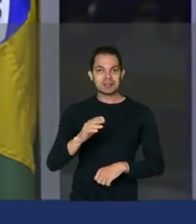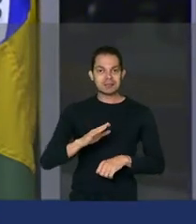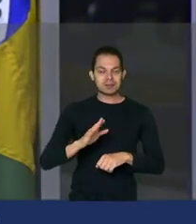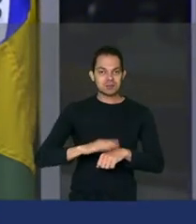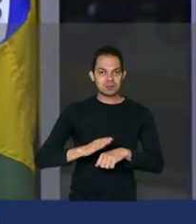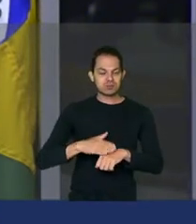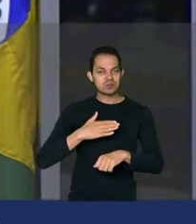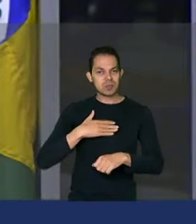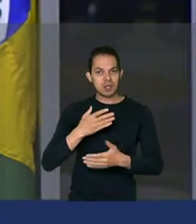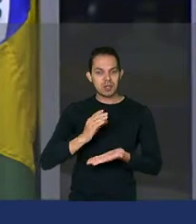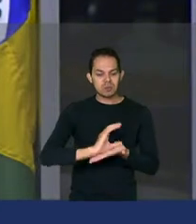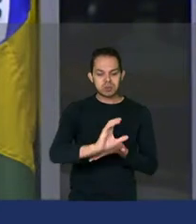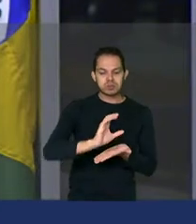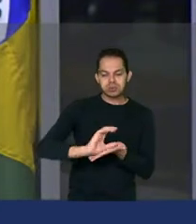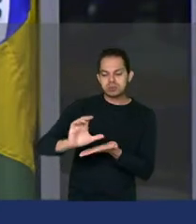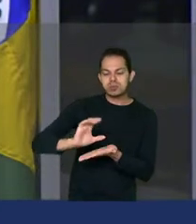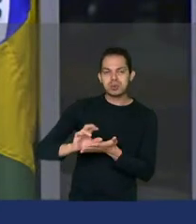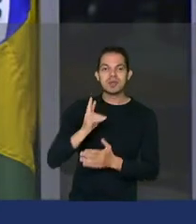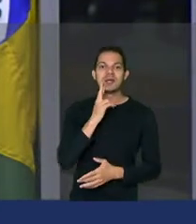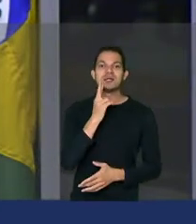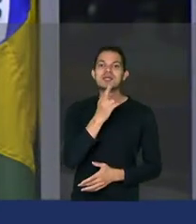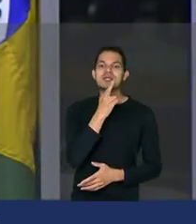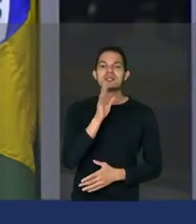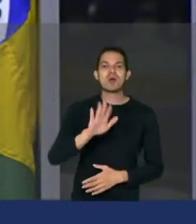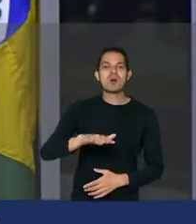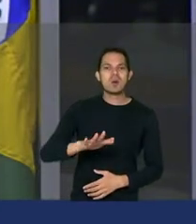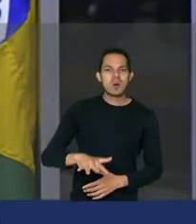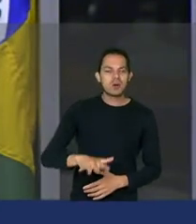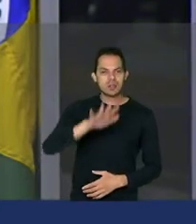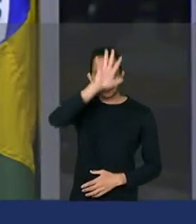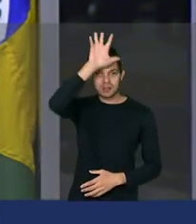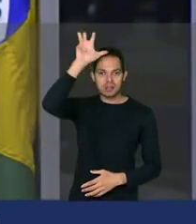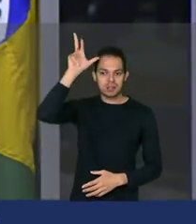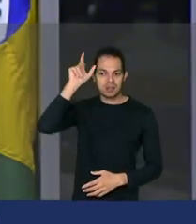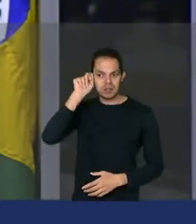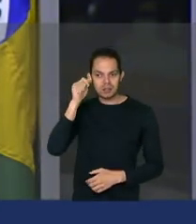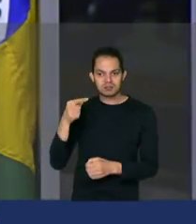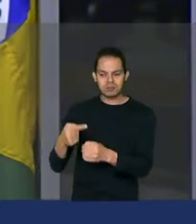MINHAS EMENDAS DE BANCADA PARA CONSTRUIR RESTAURANTES POPULARES NO INTERIOR DO AMAZONAS, NOS MUNICÍPIOS DE